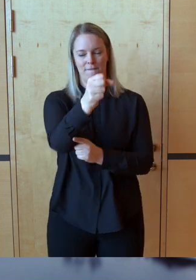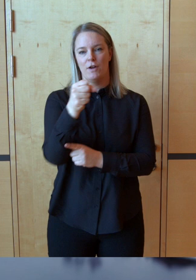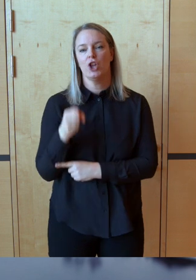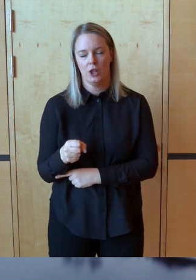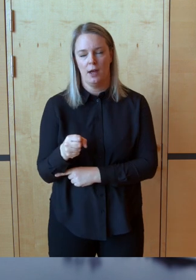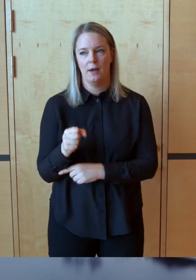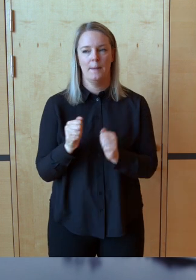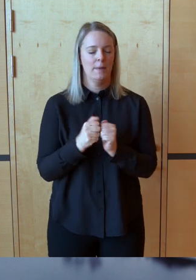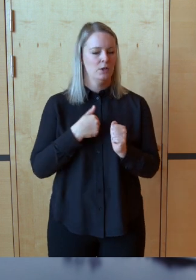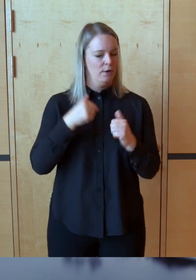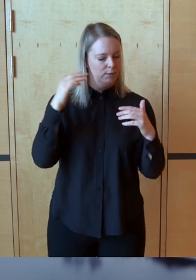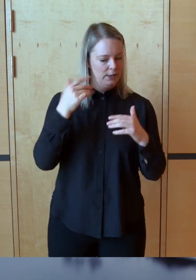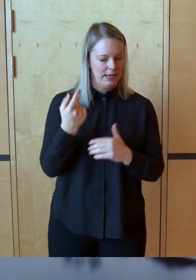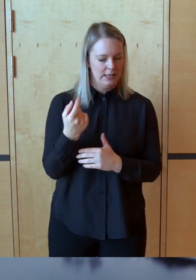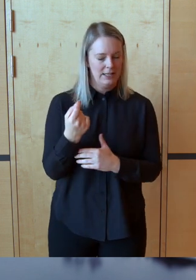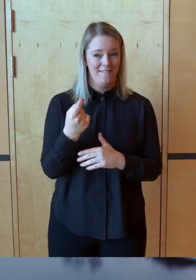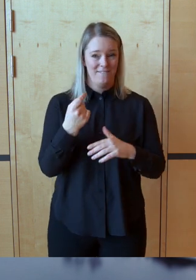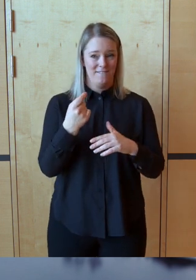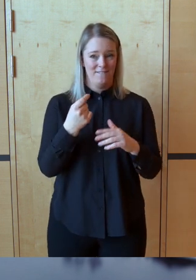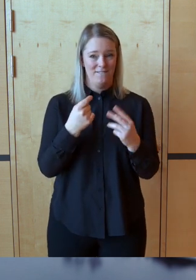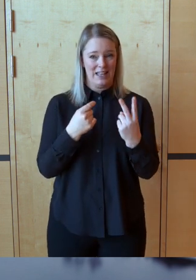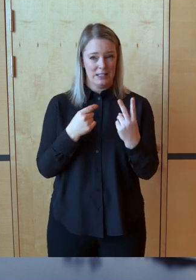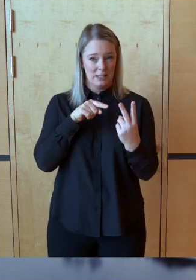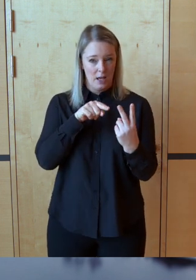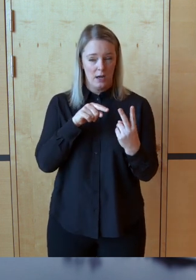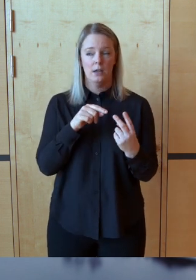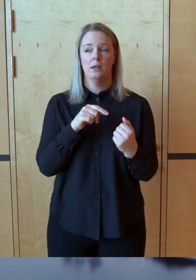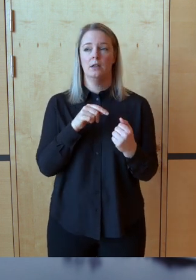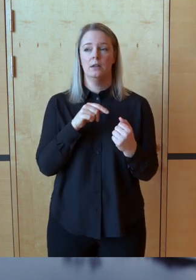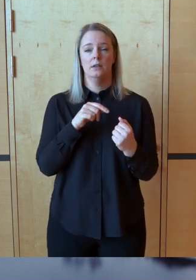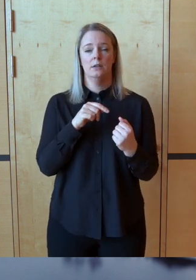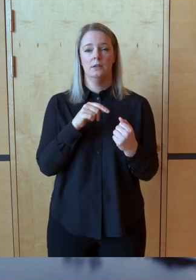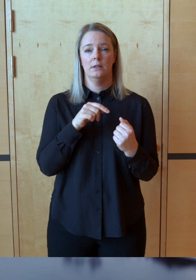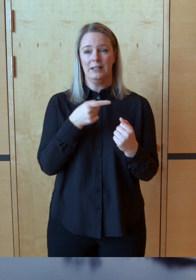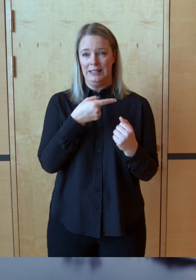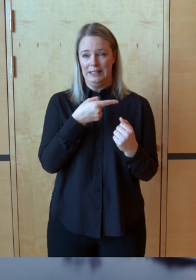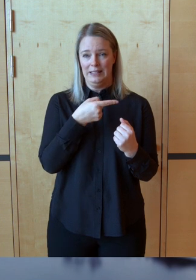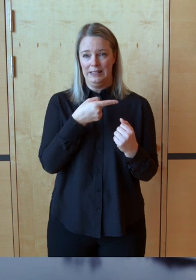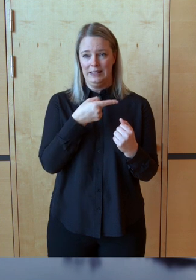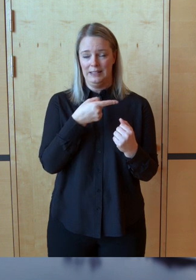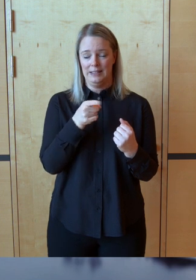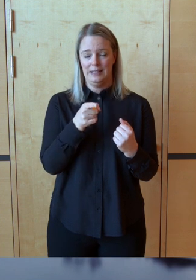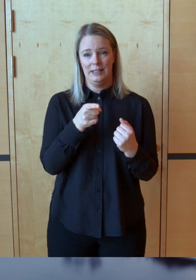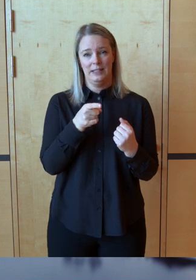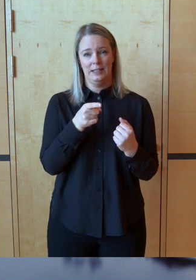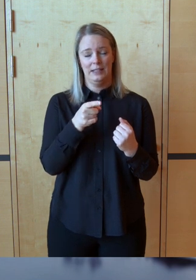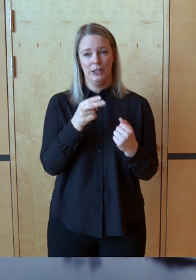500 lite Vänsterpartiet ny partiledare säger nu nya Eksjö fackliga medlemmar